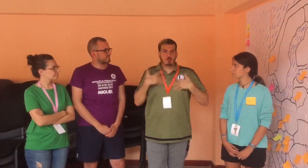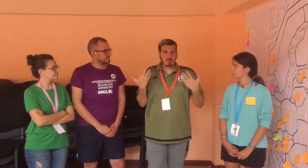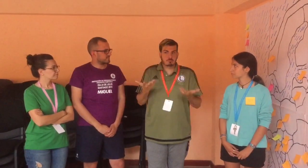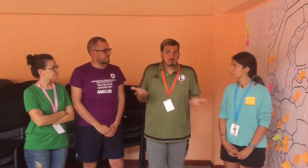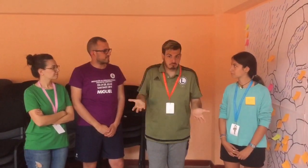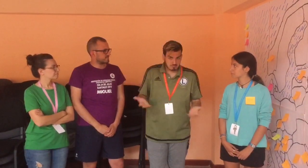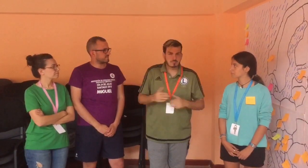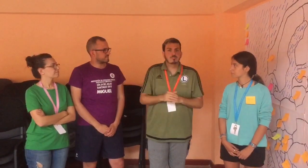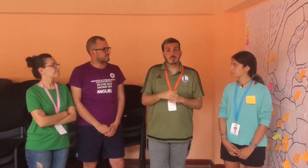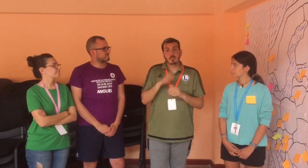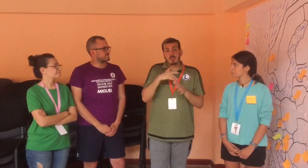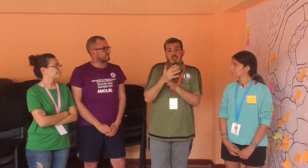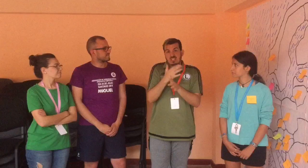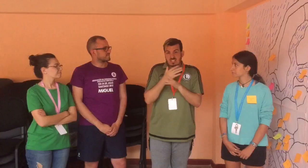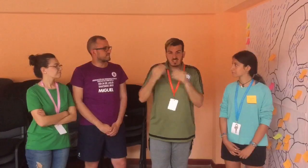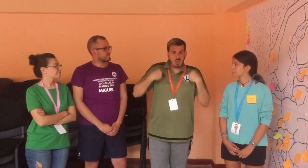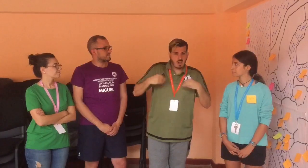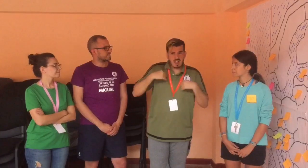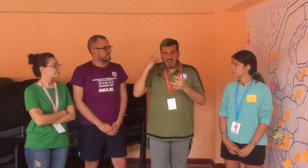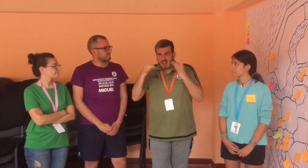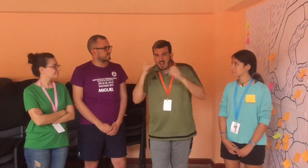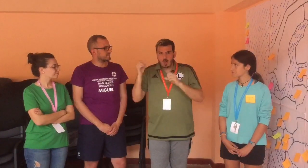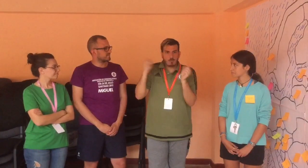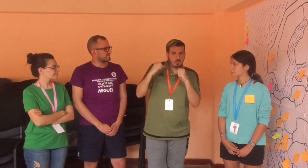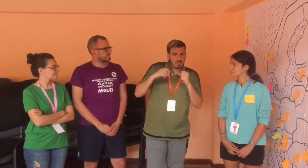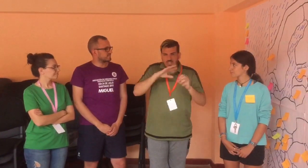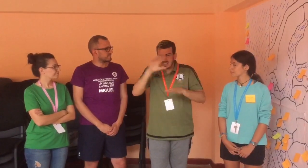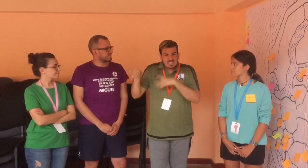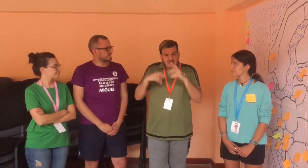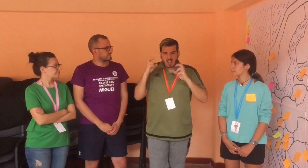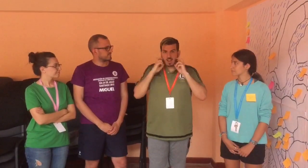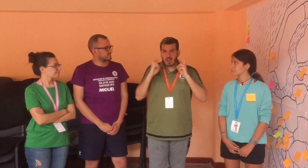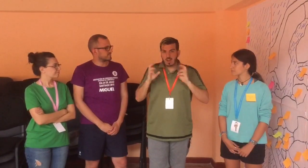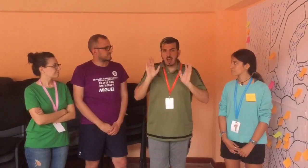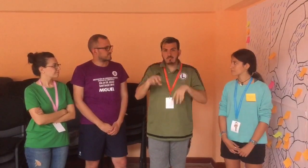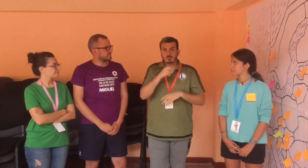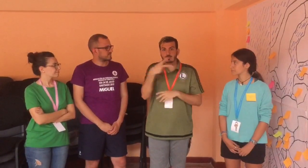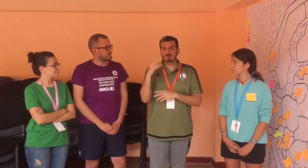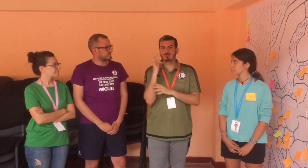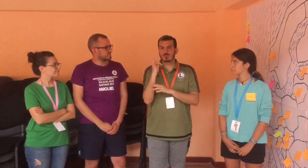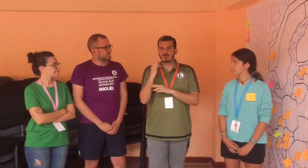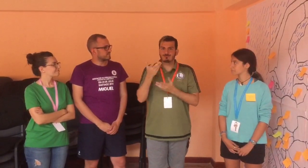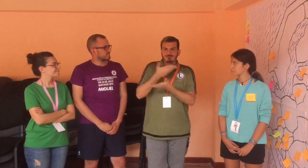El que gane recibirá un premio sorpresa, no sabemos cuál será. Esperamos que después de mucha agitación y estrés por los juegos, el resultado sea compensatorio.